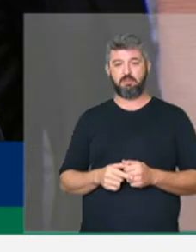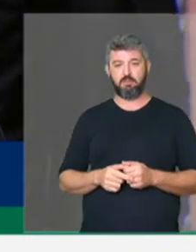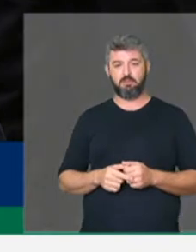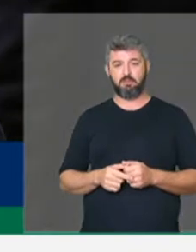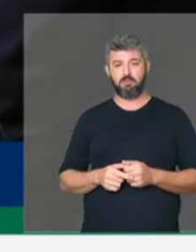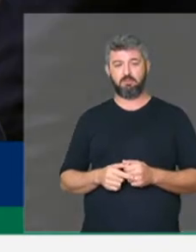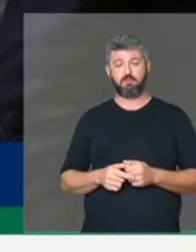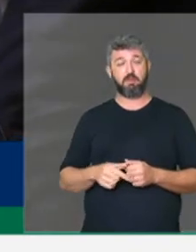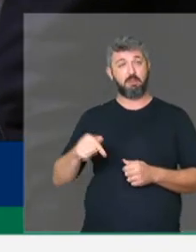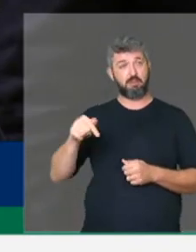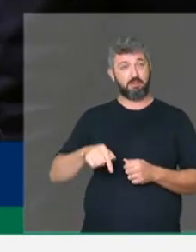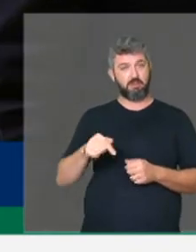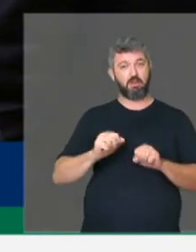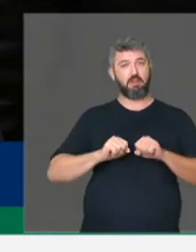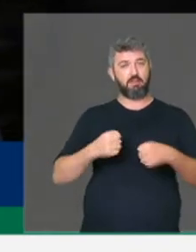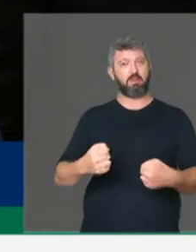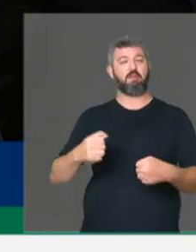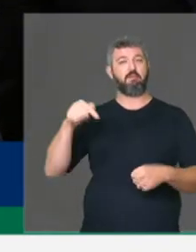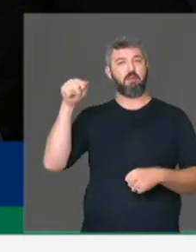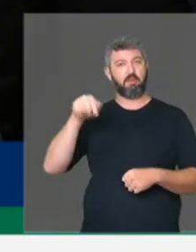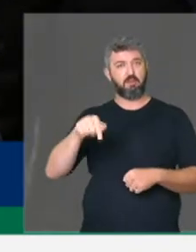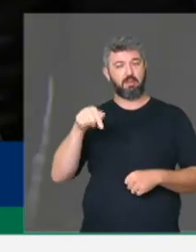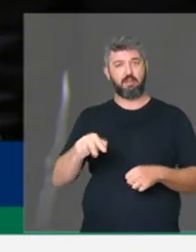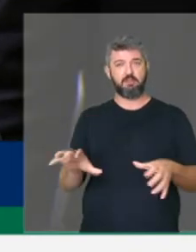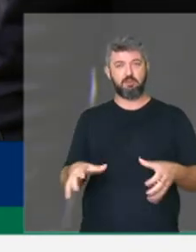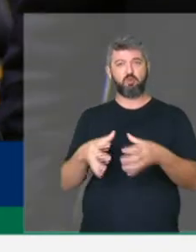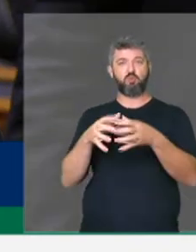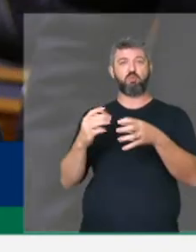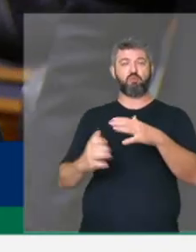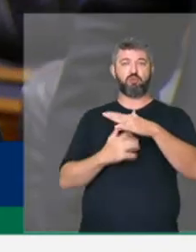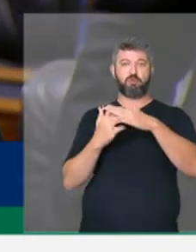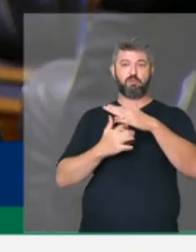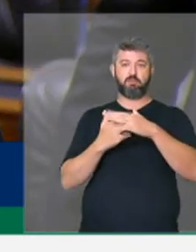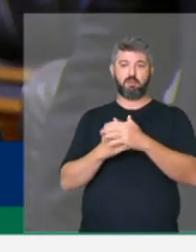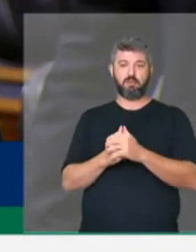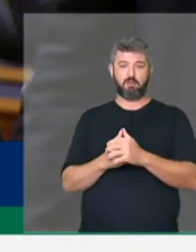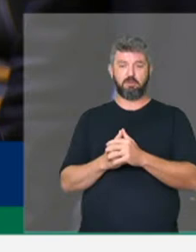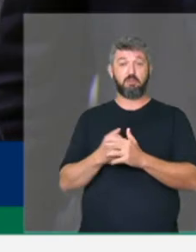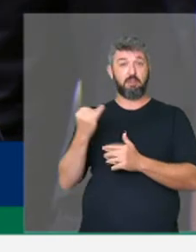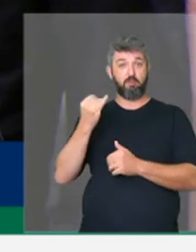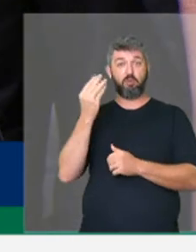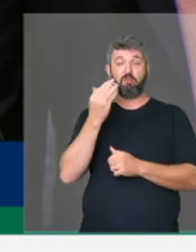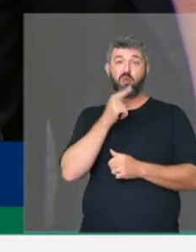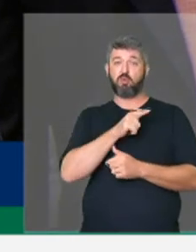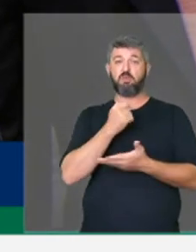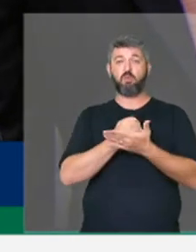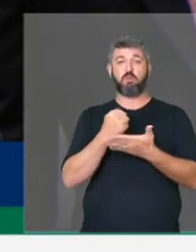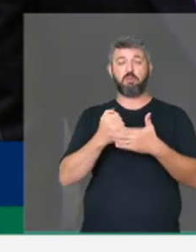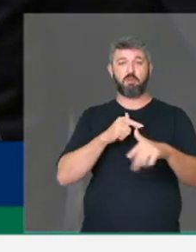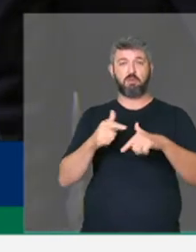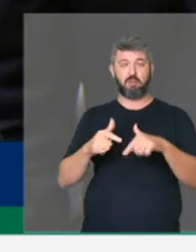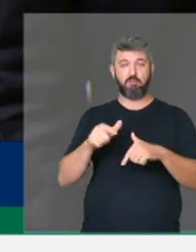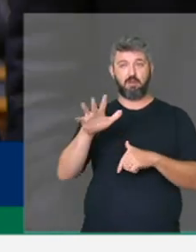DENTRO DA SUA COMPREENSÃO. MAS OS PARLAMENTARES DO NORTE E NORTE EXERCIDO INFELIZMENTE NÃO COMPREENDERAM ESSA OPORTUNIDADE E LAMENTAVELMENTE